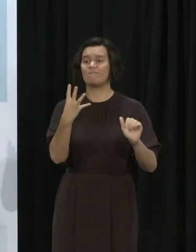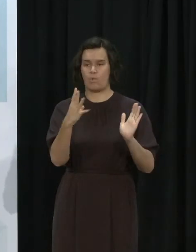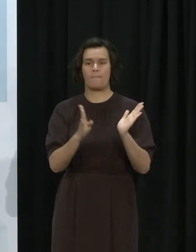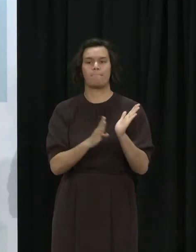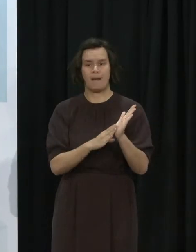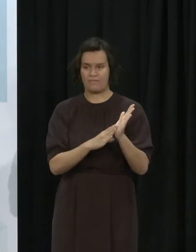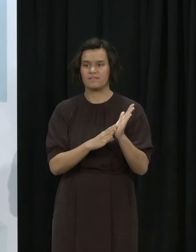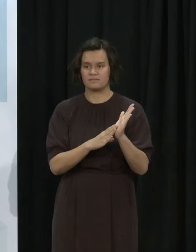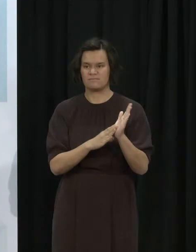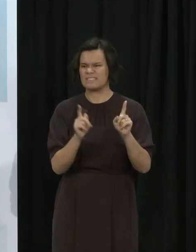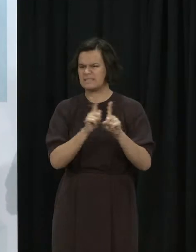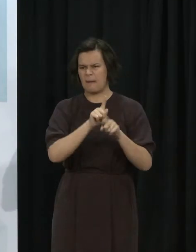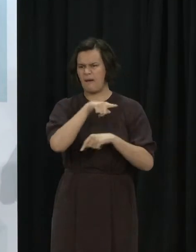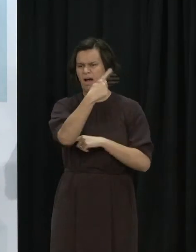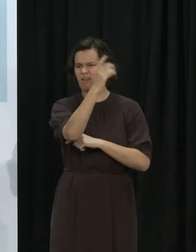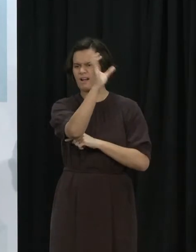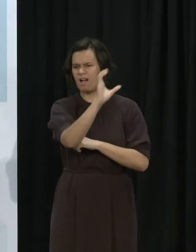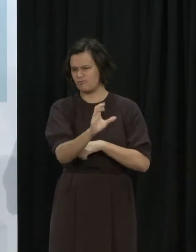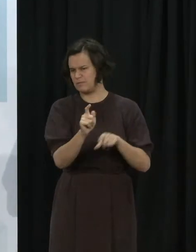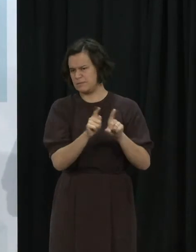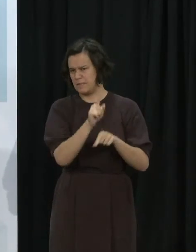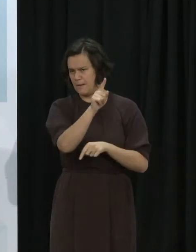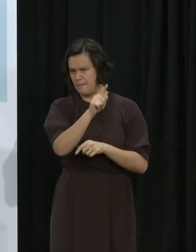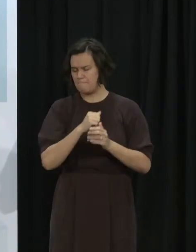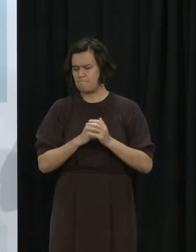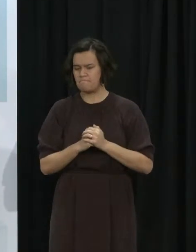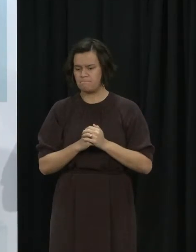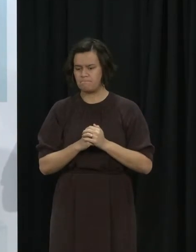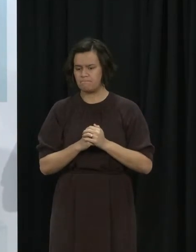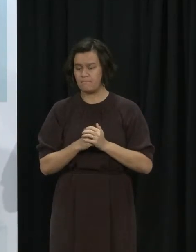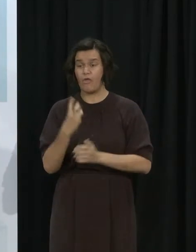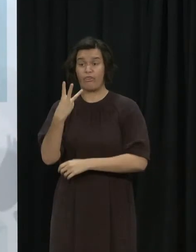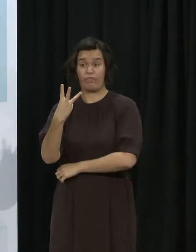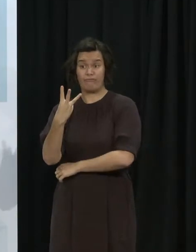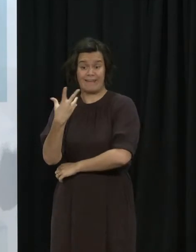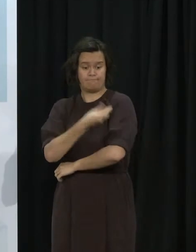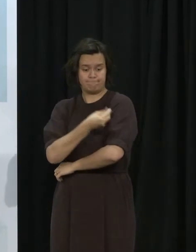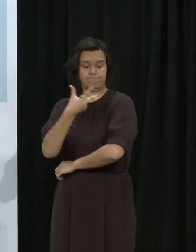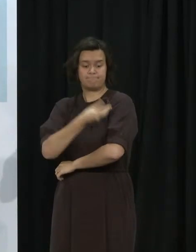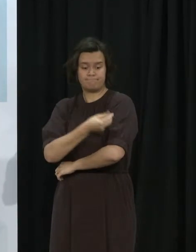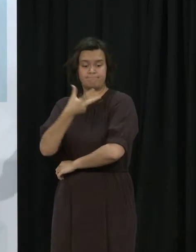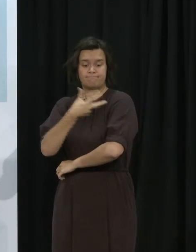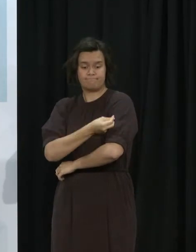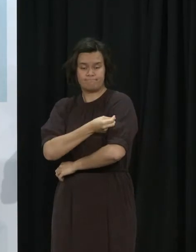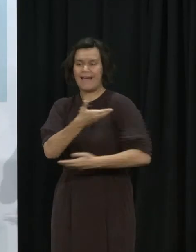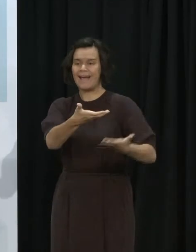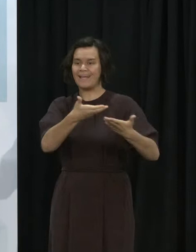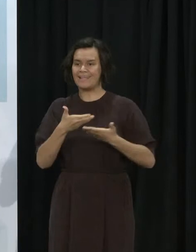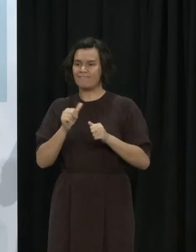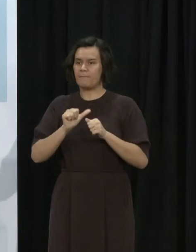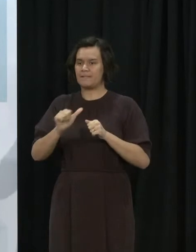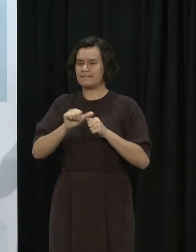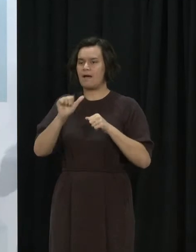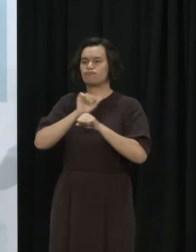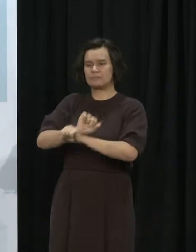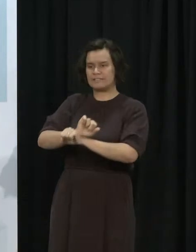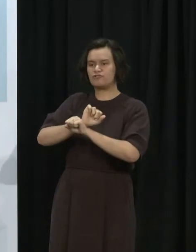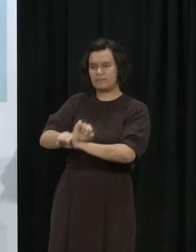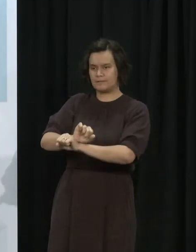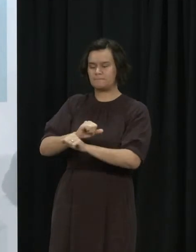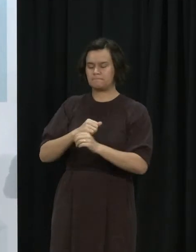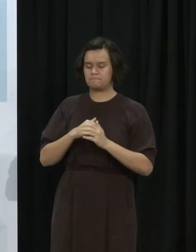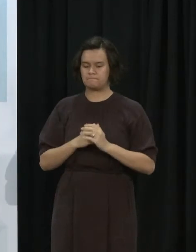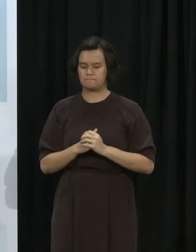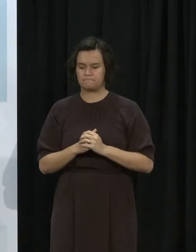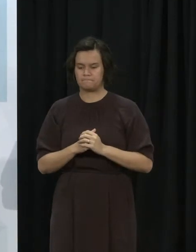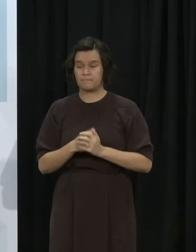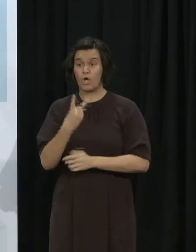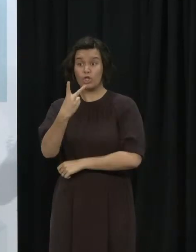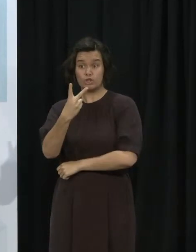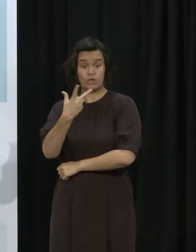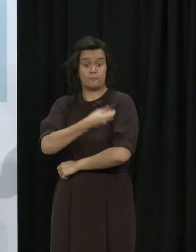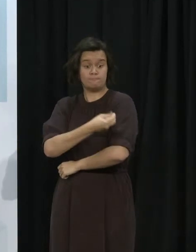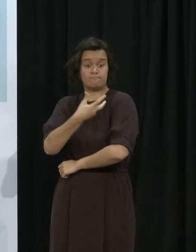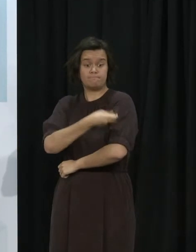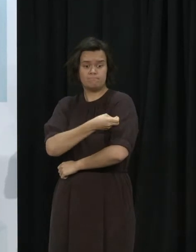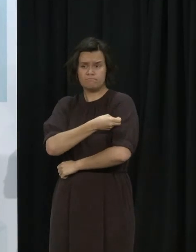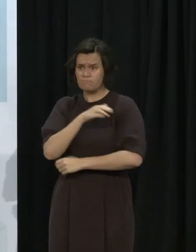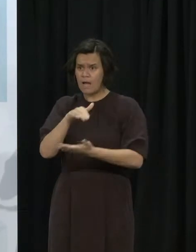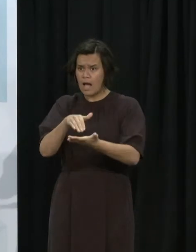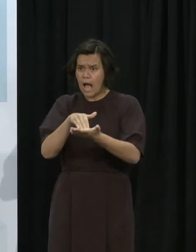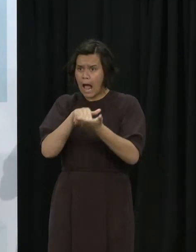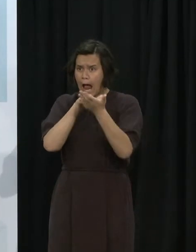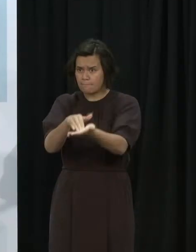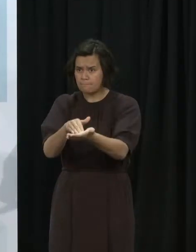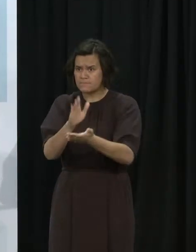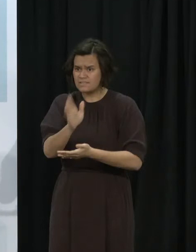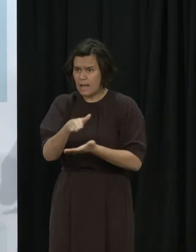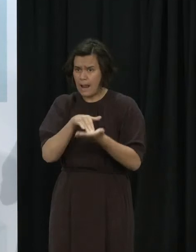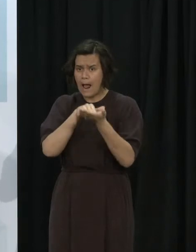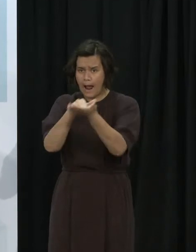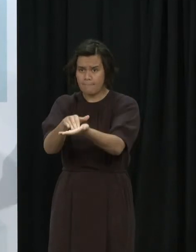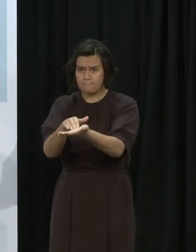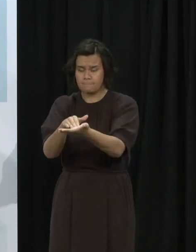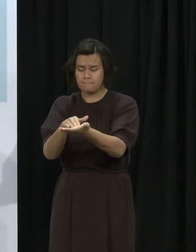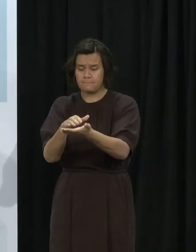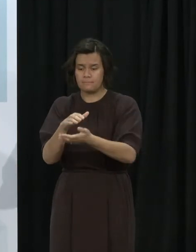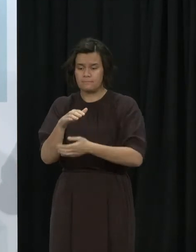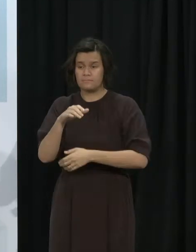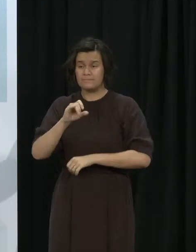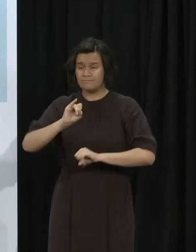me te horopeta whakanui o te